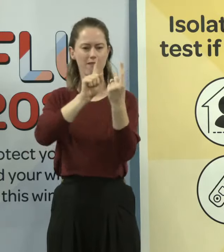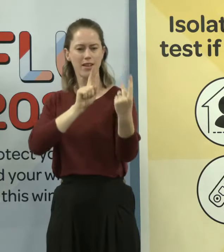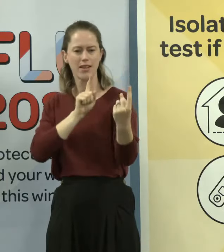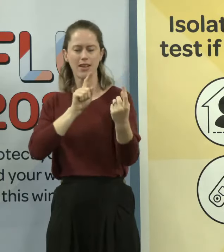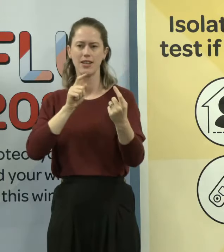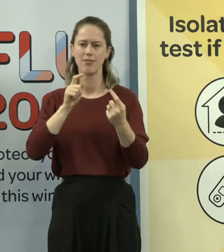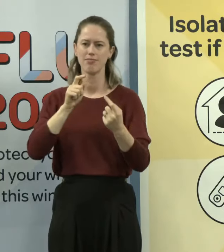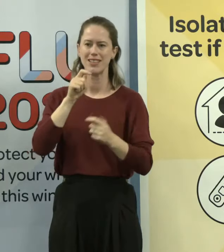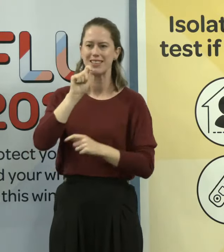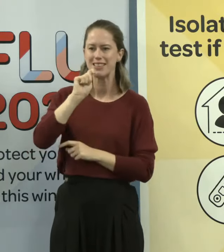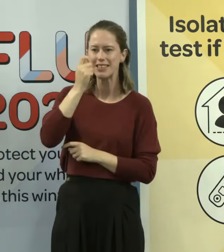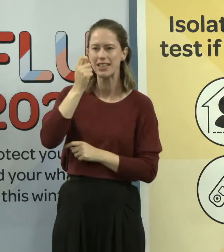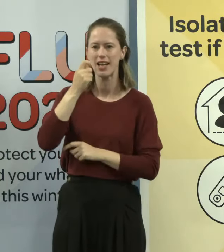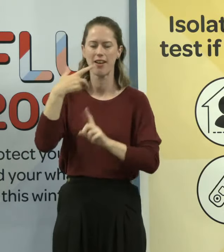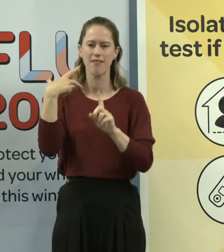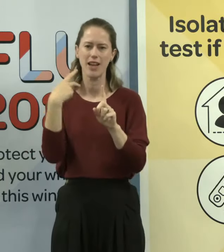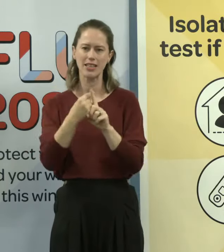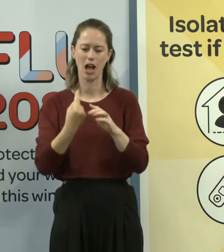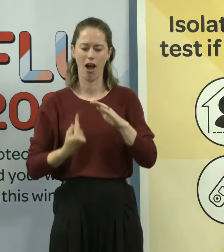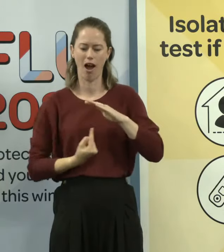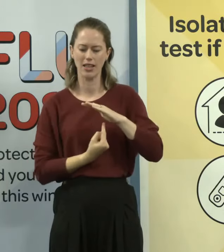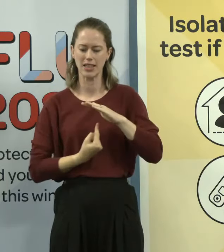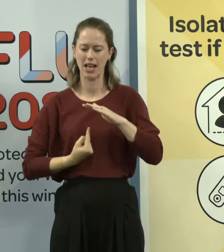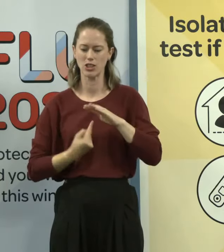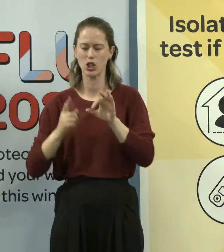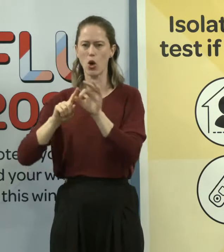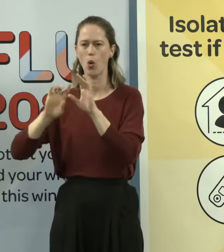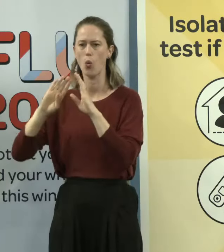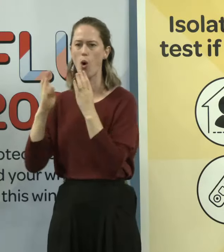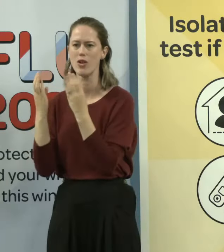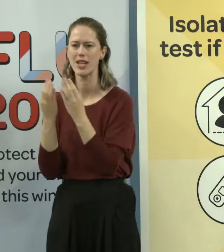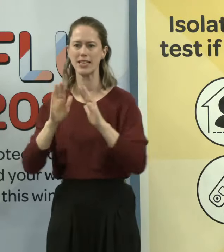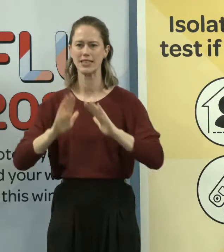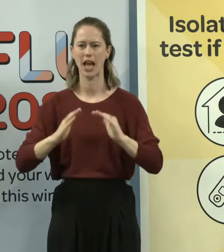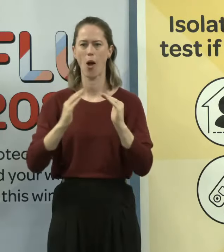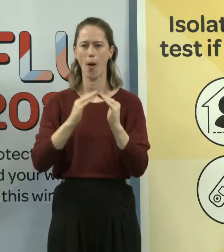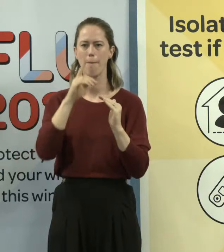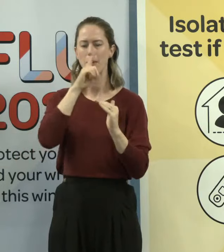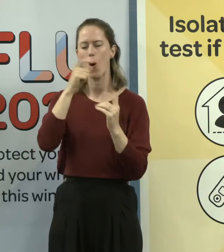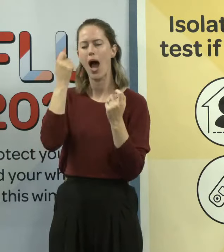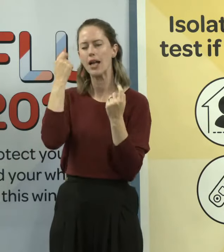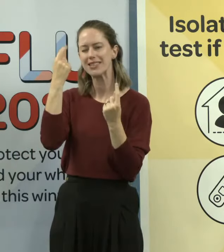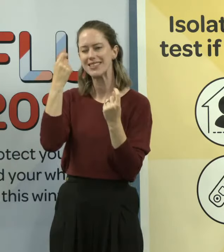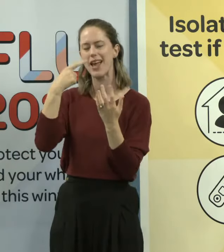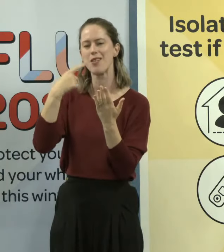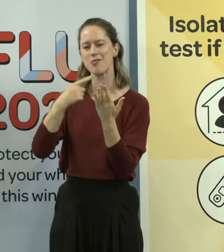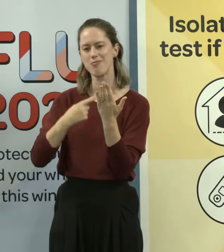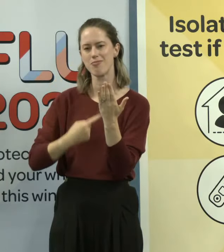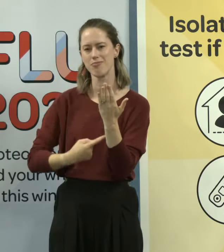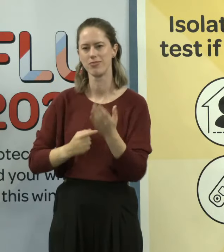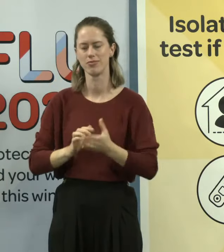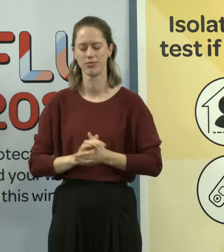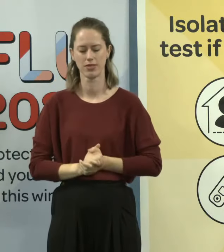a matou ma te kati, te horoi ringa, te tinana tawhiti,